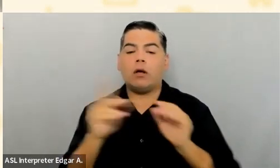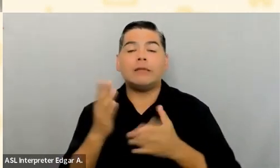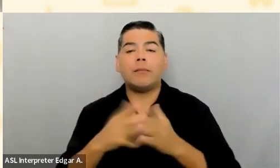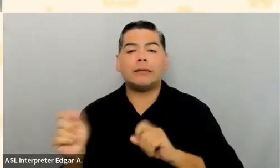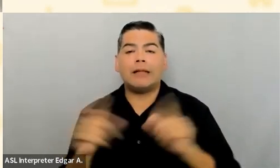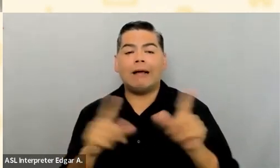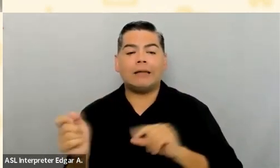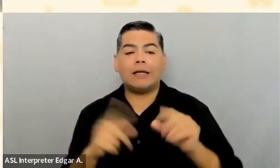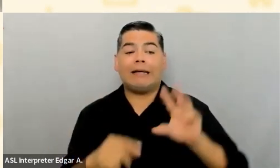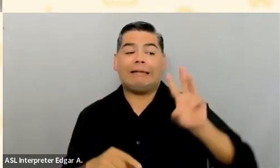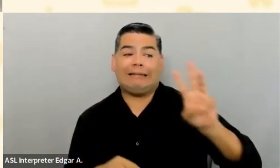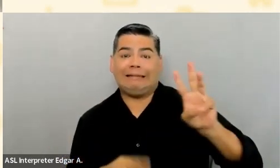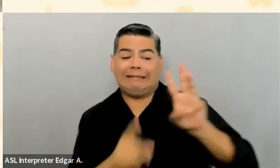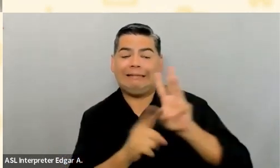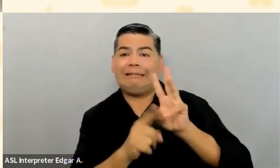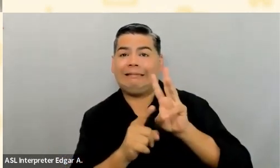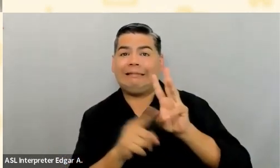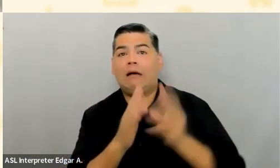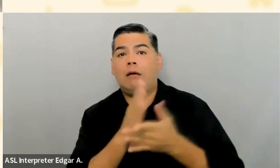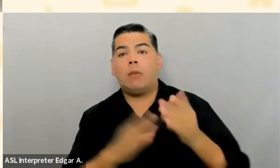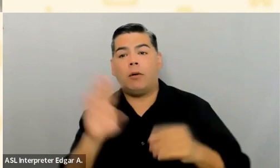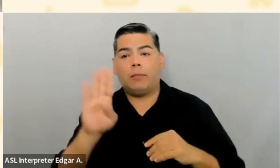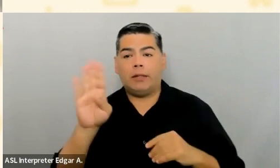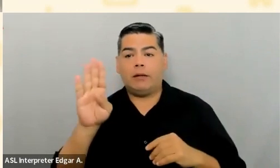parte B, y luego un resumen.